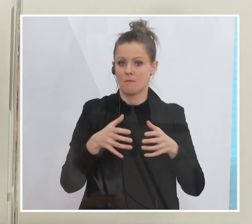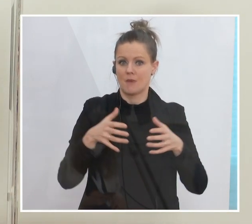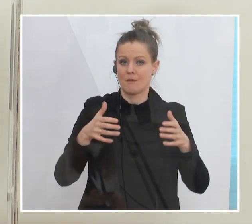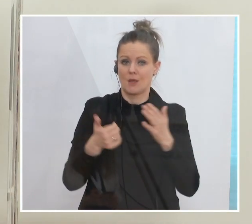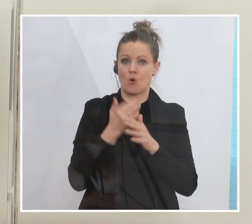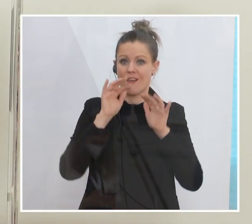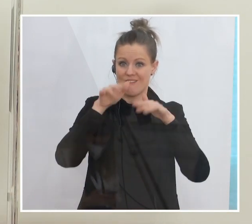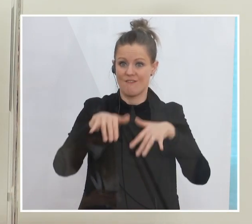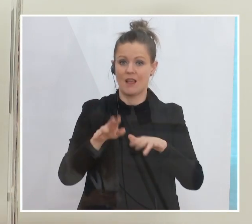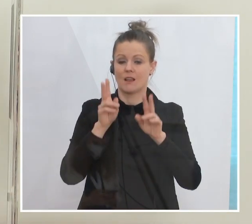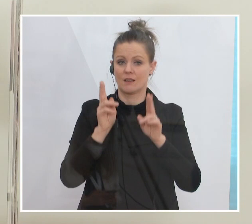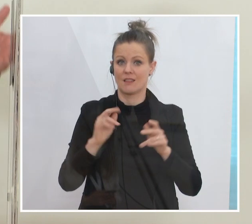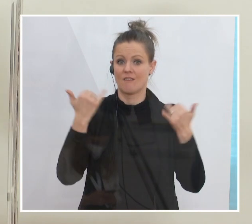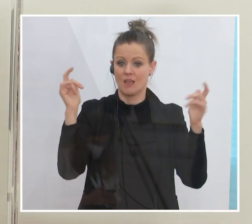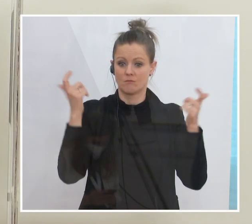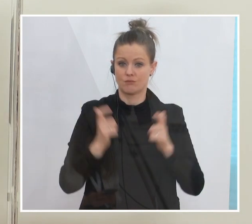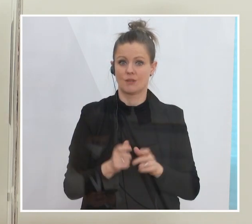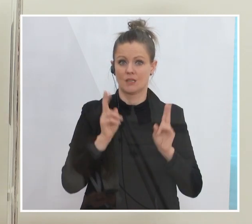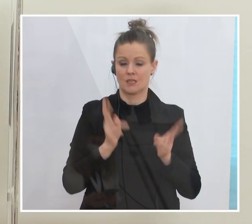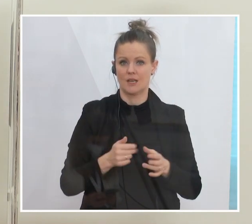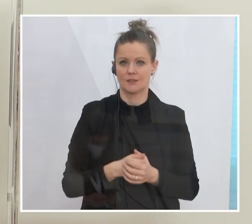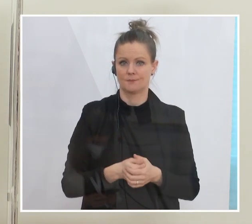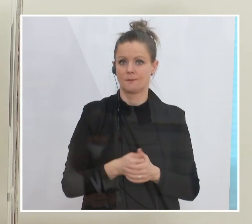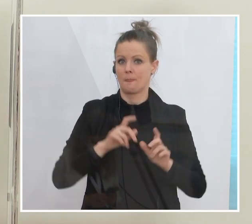bekämpft werden kann. Und wie Sie wissen, gibt‘s auch da große regionale Unterschiede